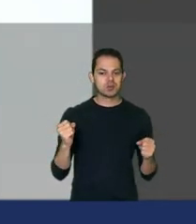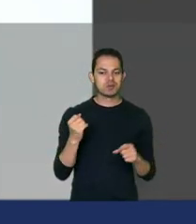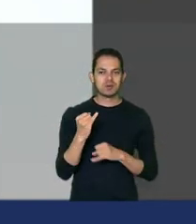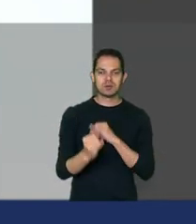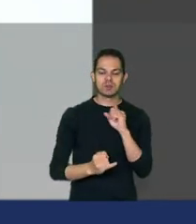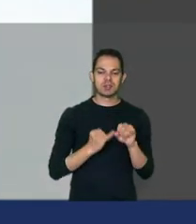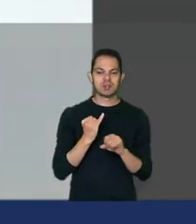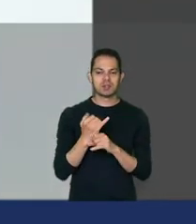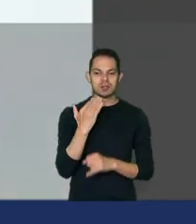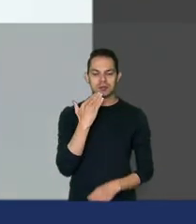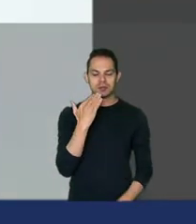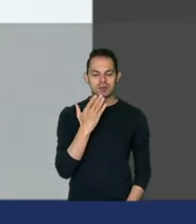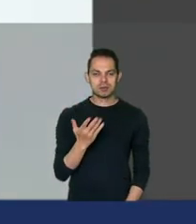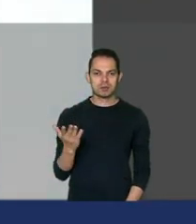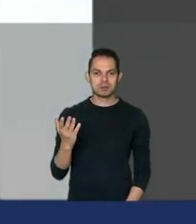PROJETO 73/2021 E TAMBÉM A